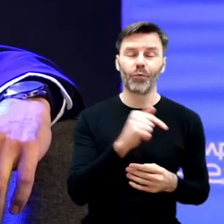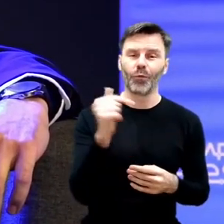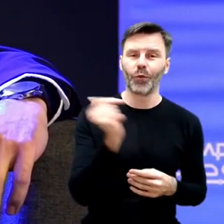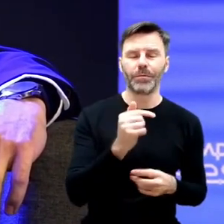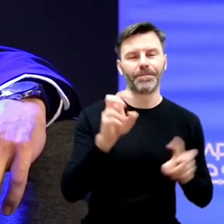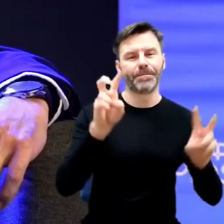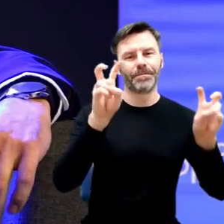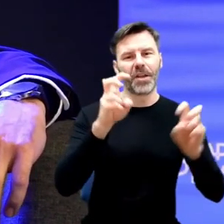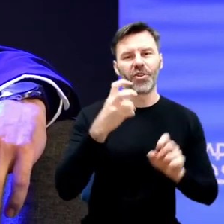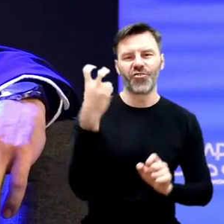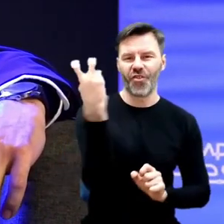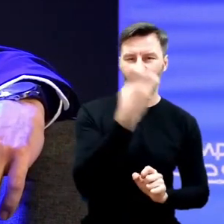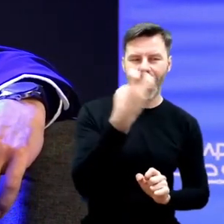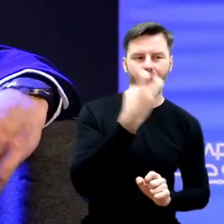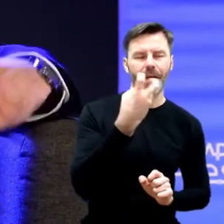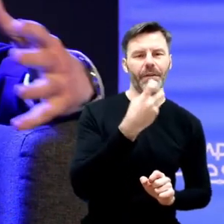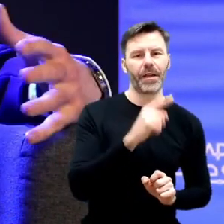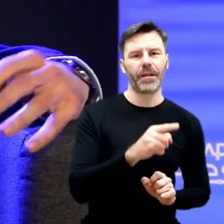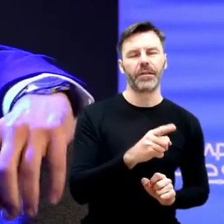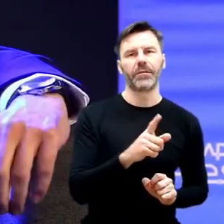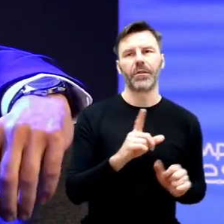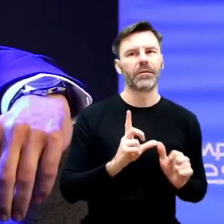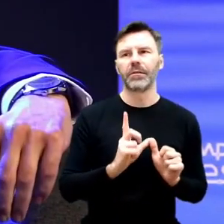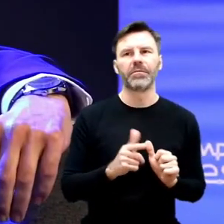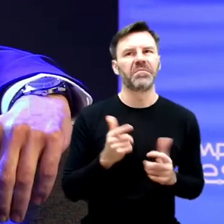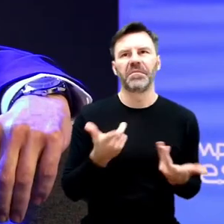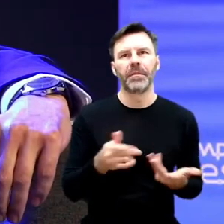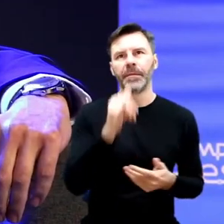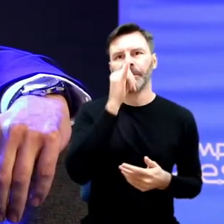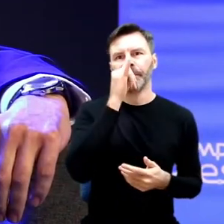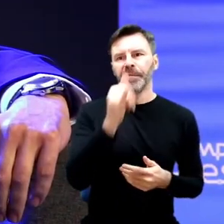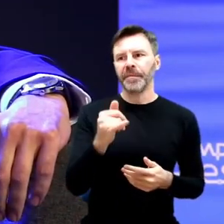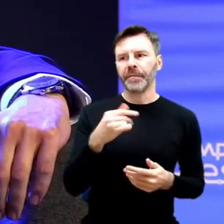To nie może być mieszkanie, które już na samym początku jest takim,